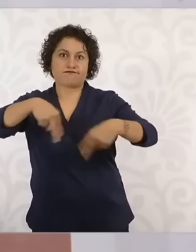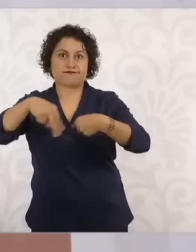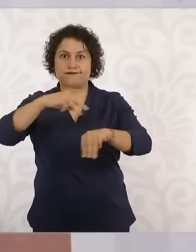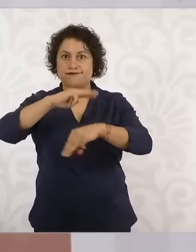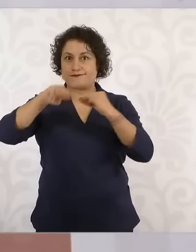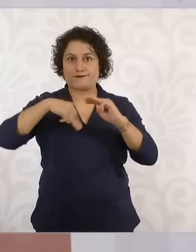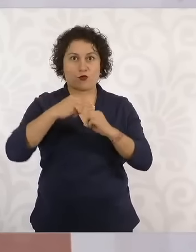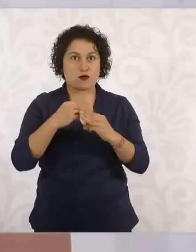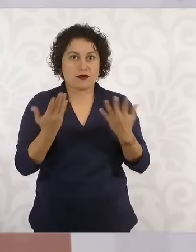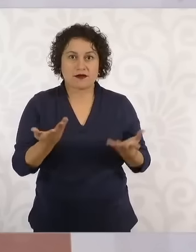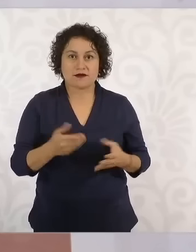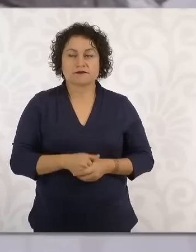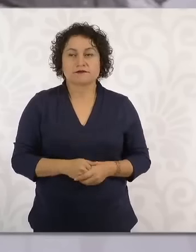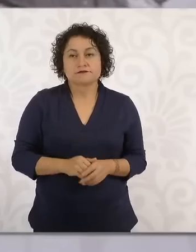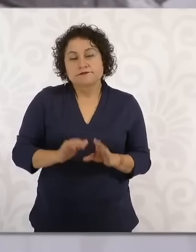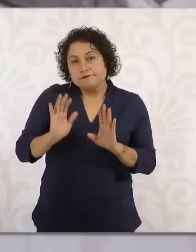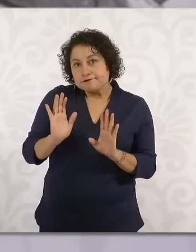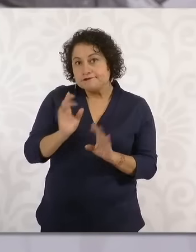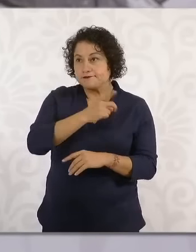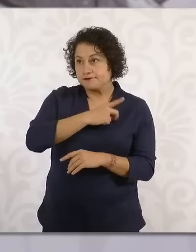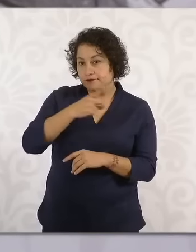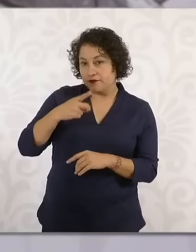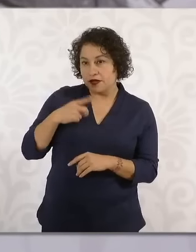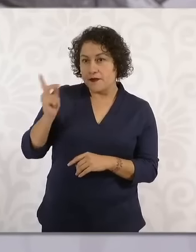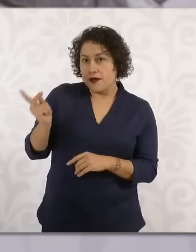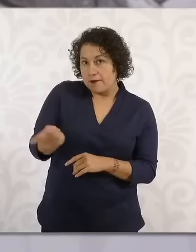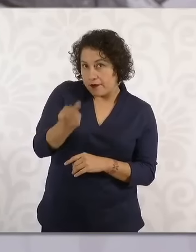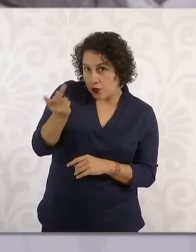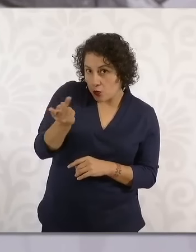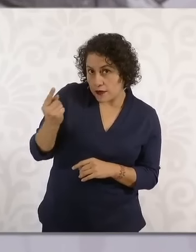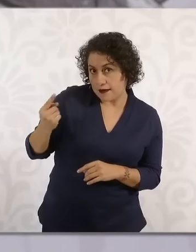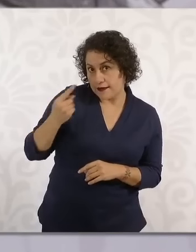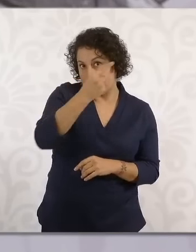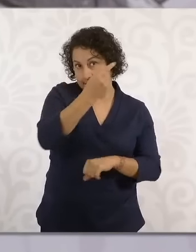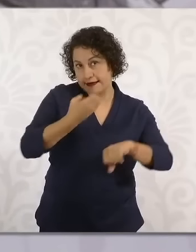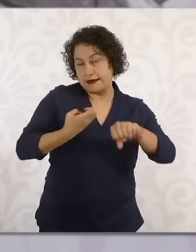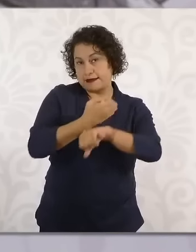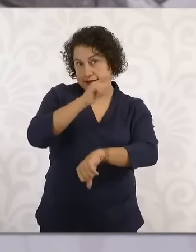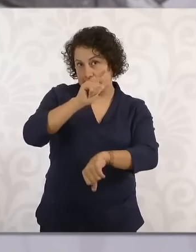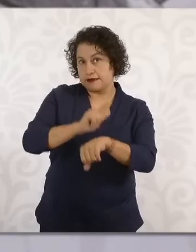pero no es que se quede sin presupuesto el Estado, se trabaja con el modelo anterior. Por cierto,